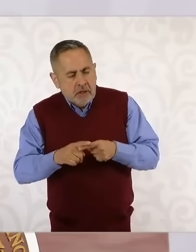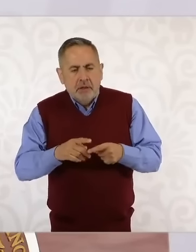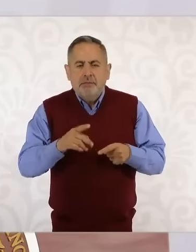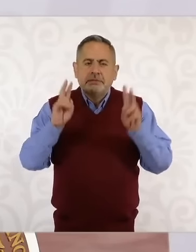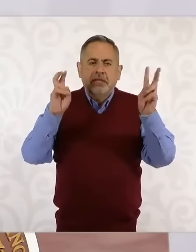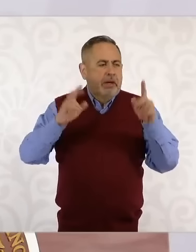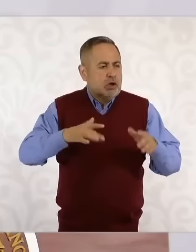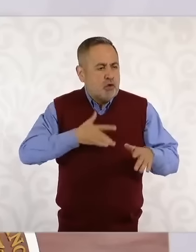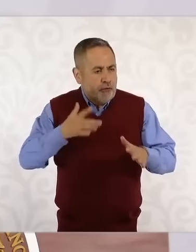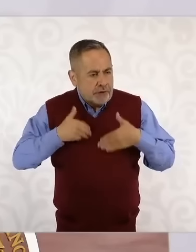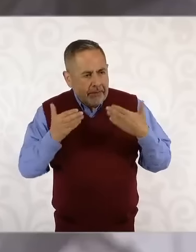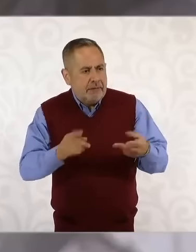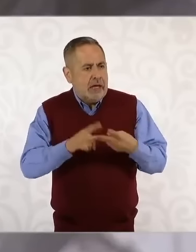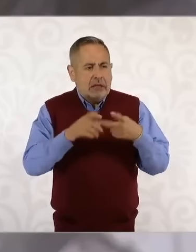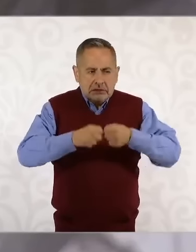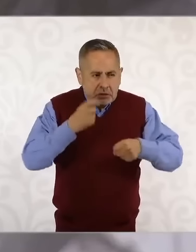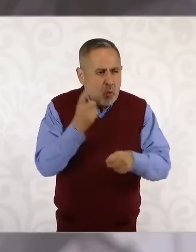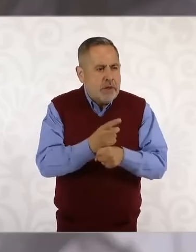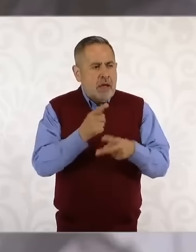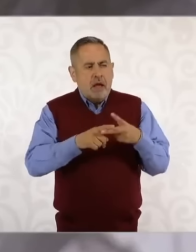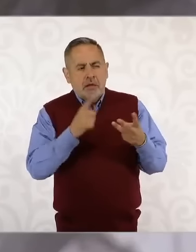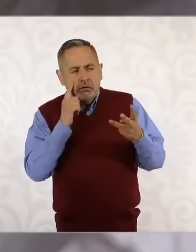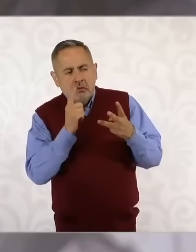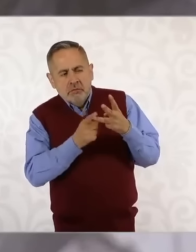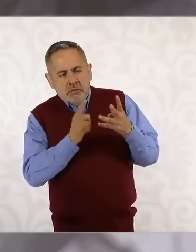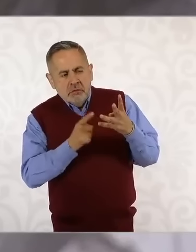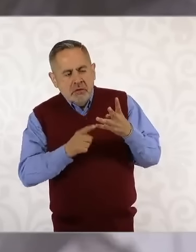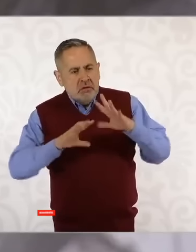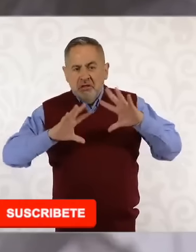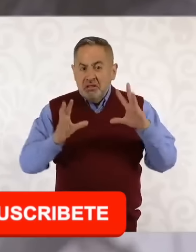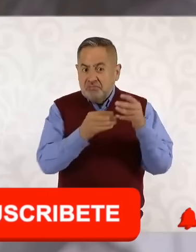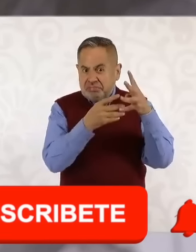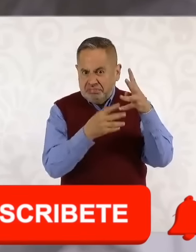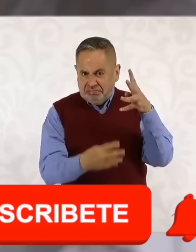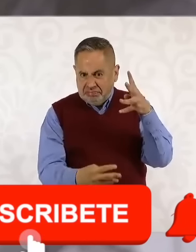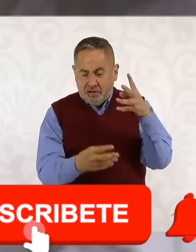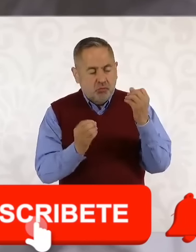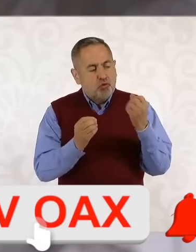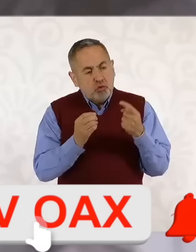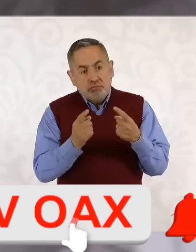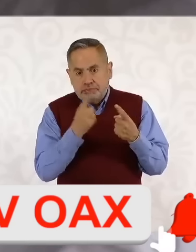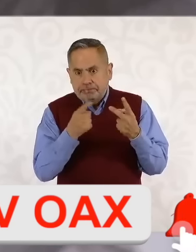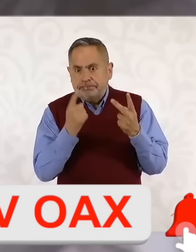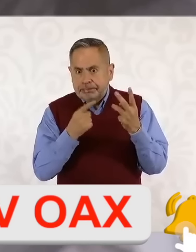de calidad y de seguridad para el sistema, fueron los criterios que al final también eh subsistieron